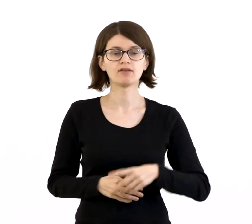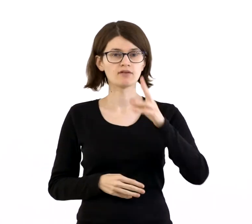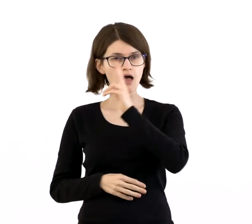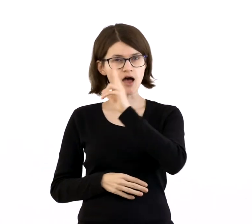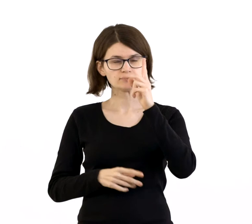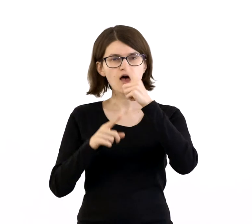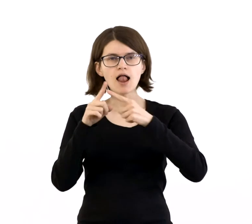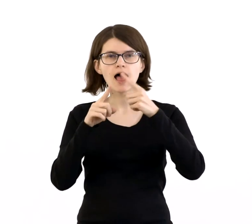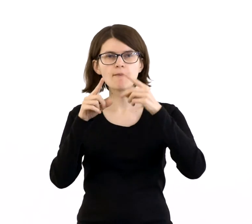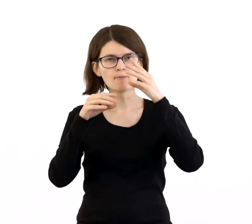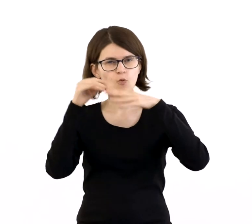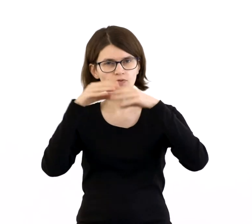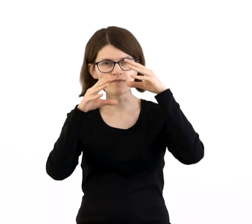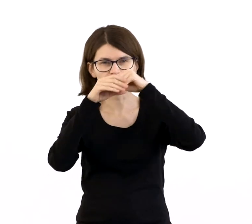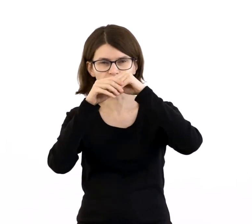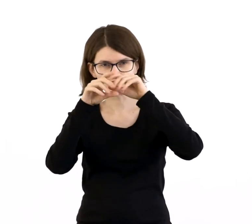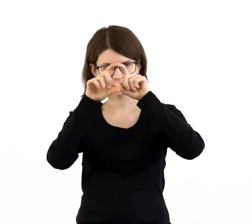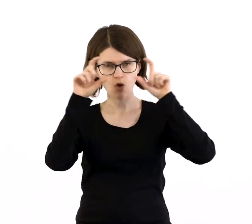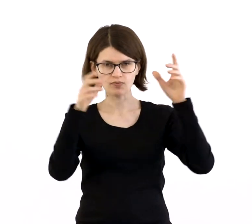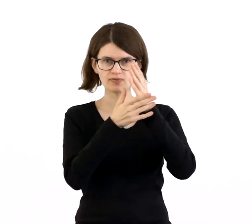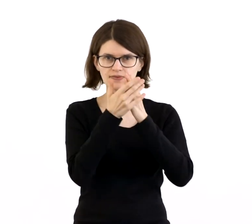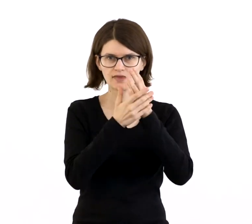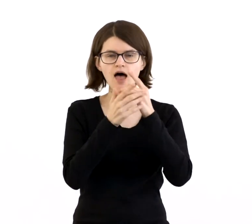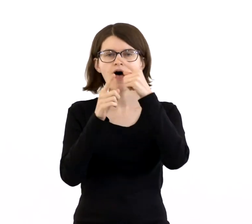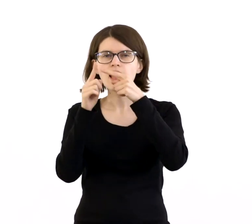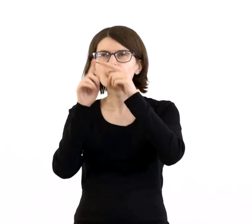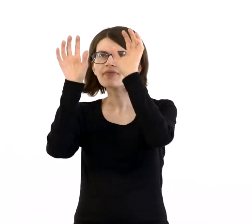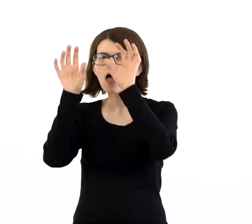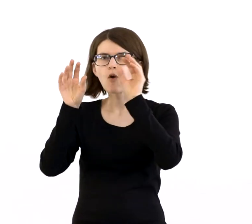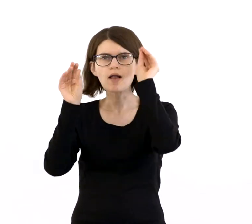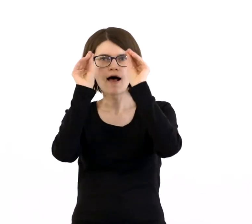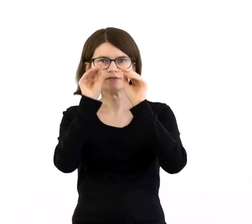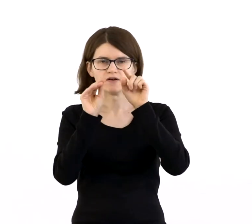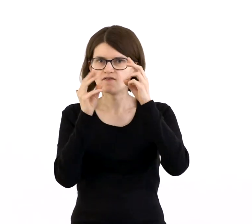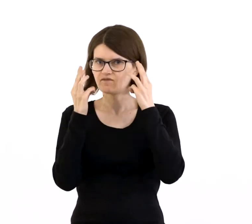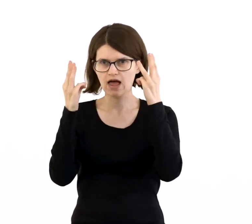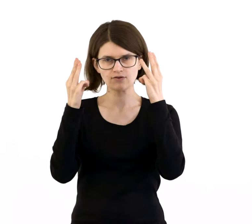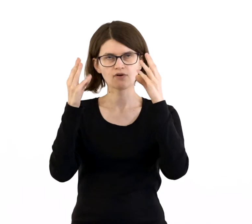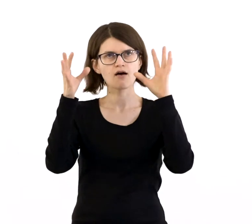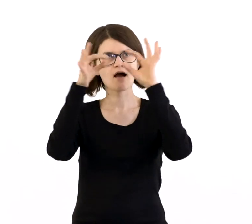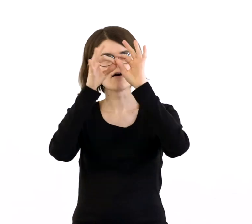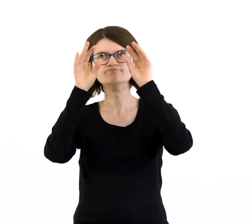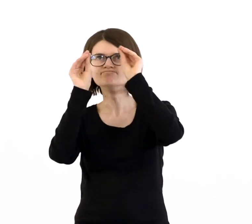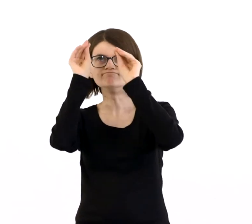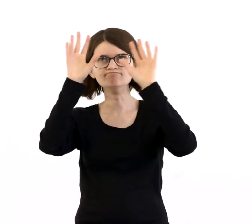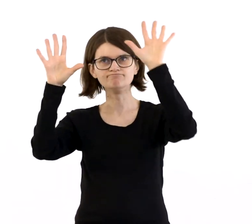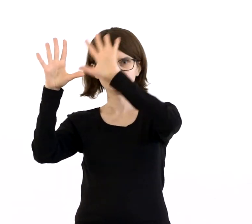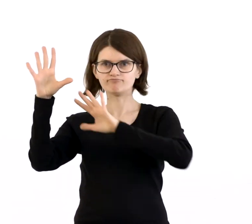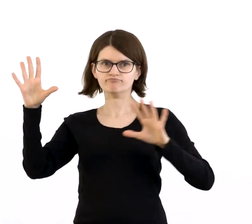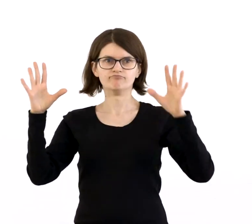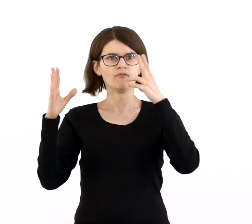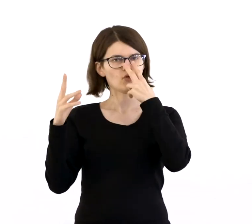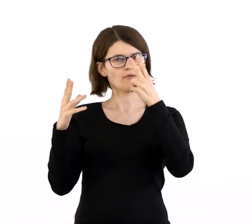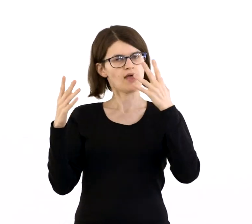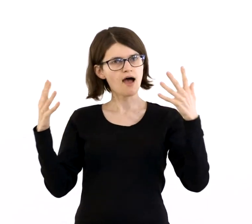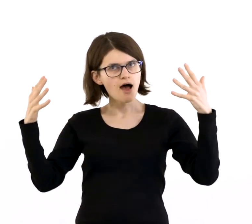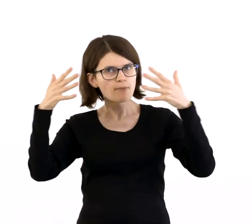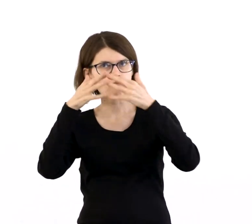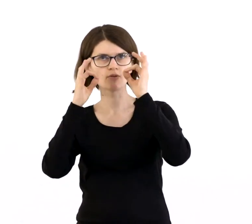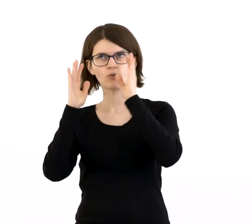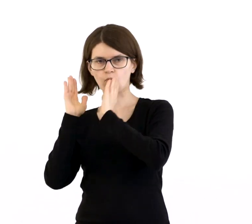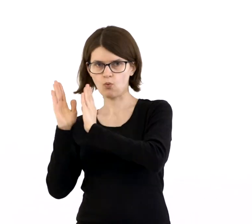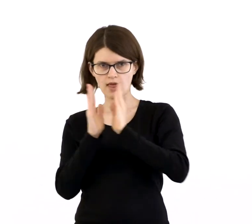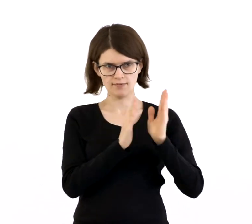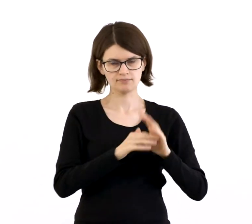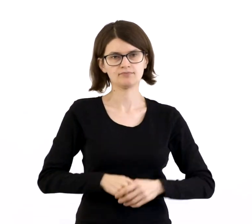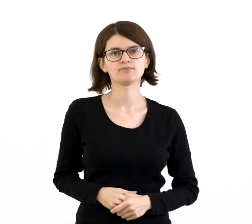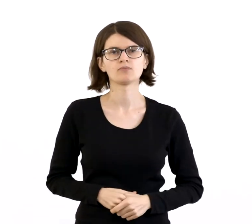Każda część lub element budowli świątyni stanowiły ważny element dekoracyjny i stanowiły całość samą w sobie, pełną harmonii i ładu.